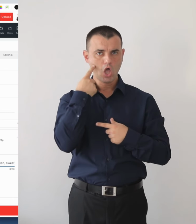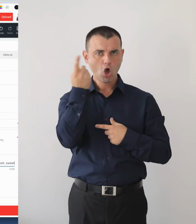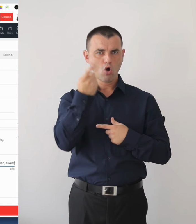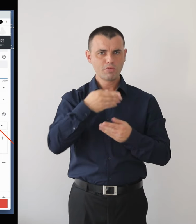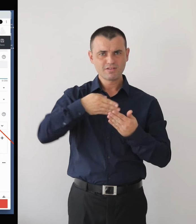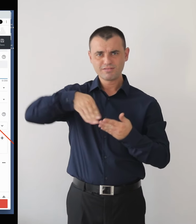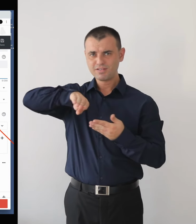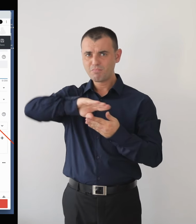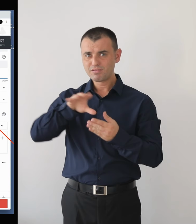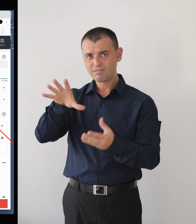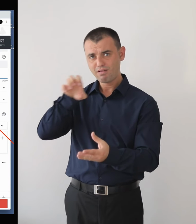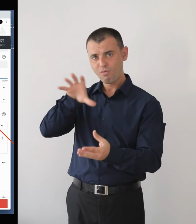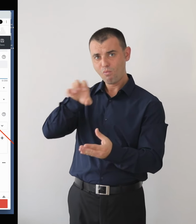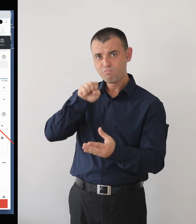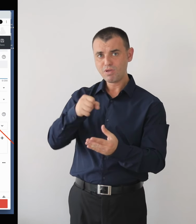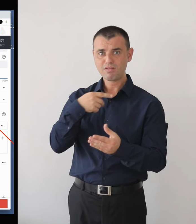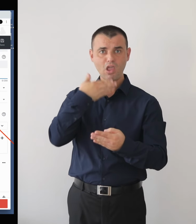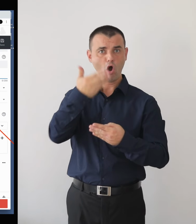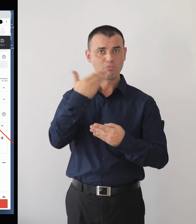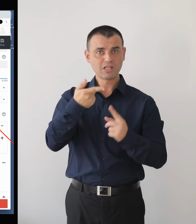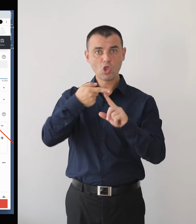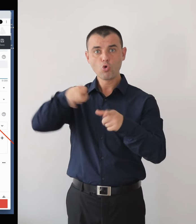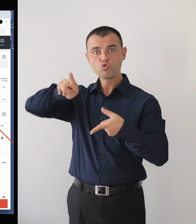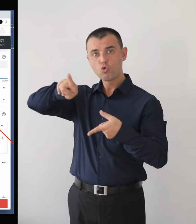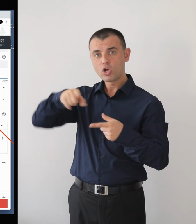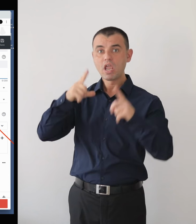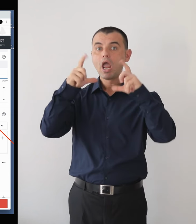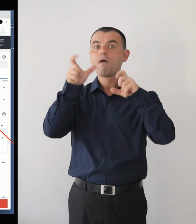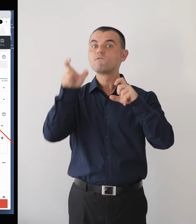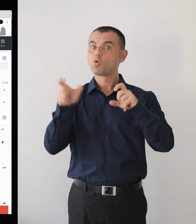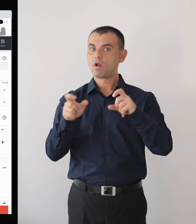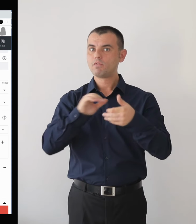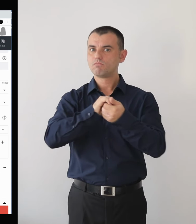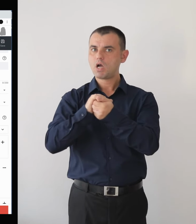Опитайте се да избягвате да копирате заглавия, описания и ключови думи от други фотографи.